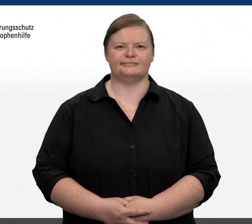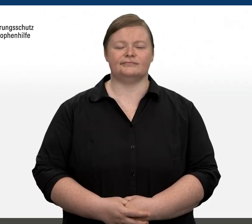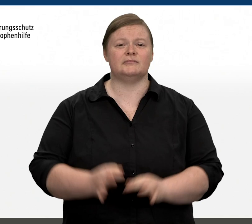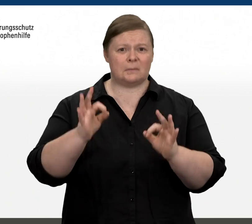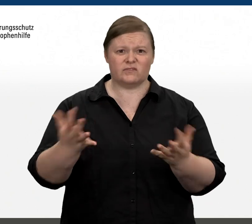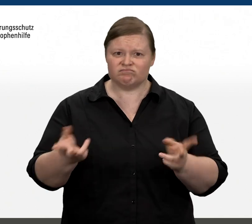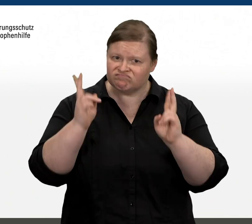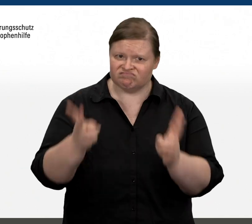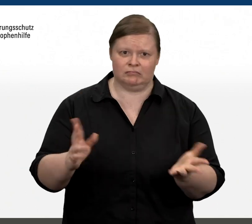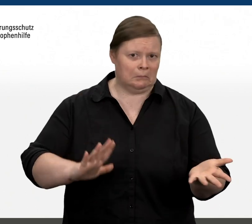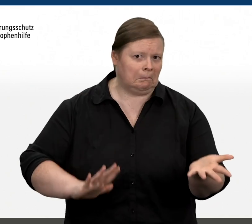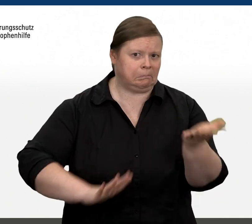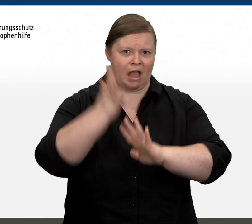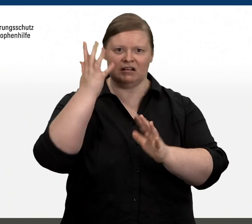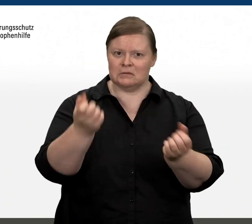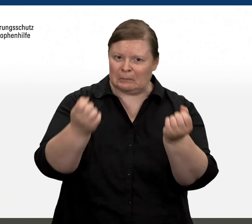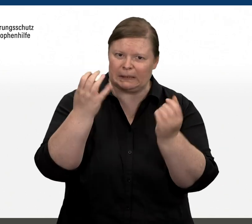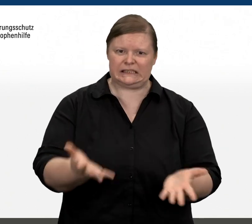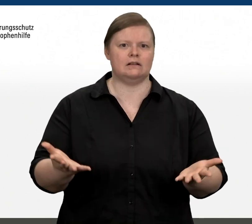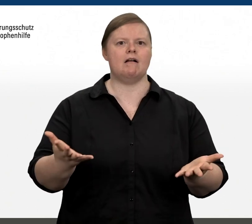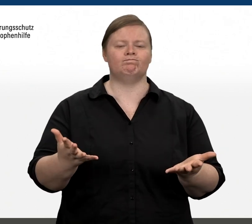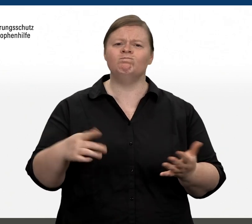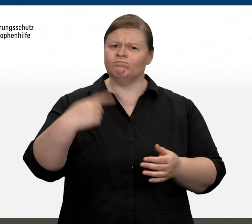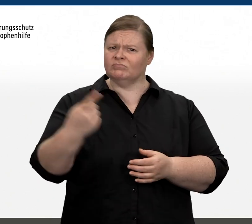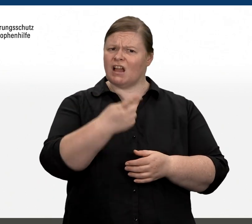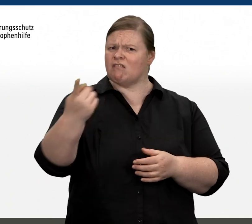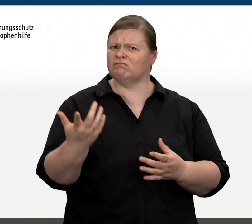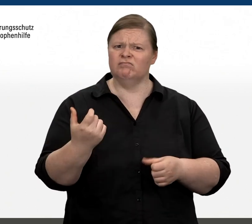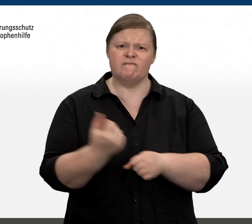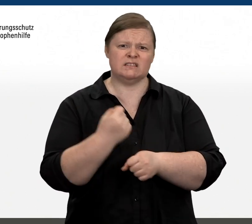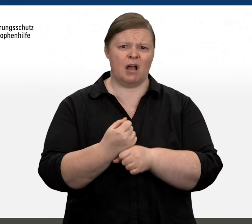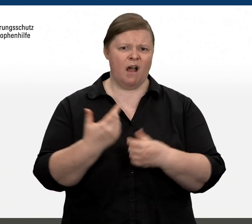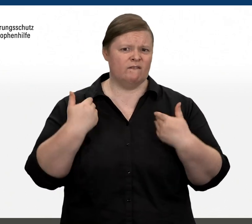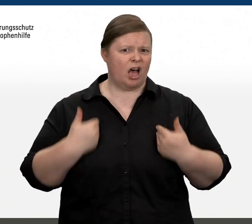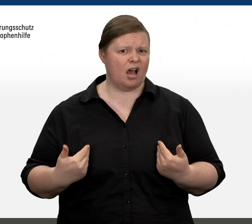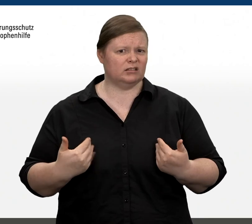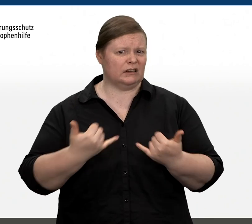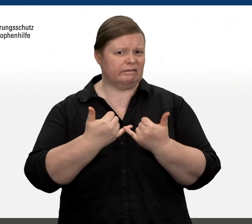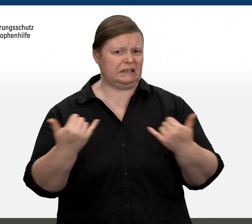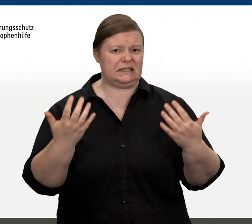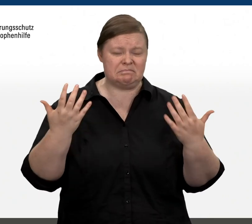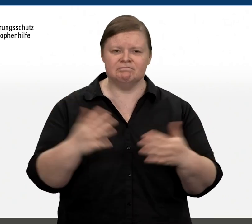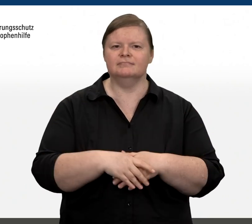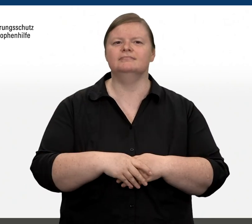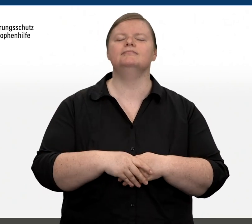So sollten Sie sich im Falle eines Brandes verhalten: